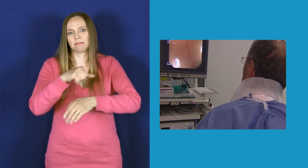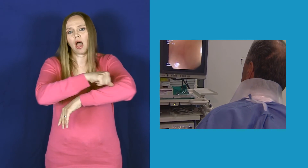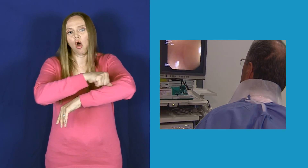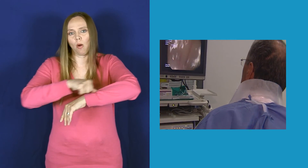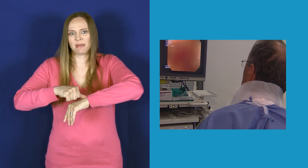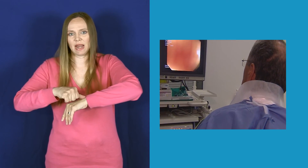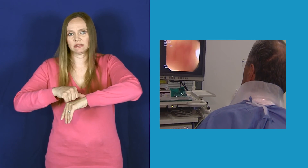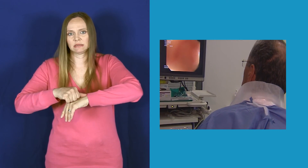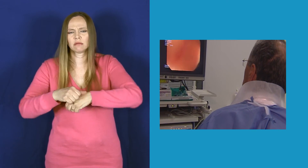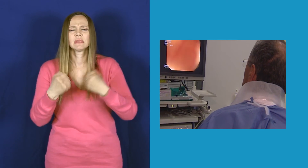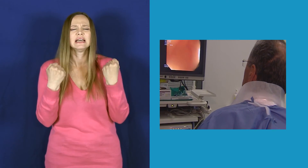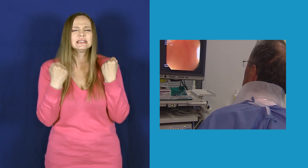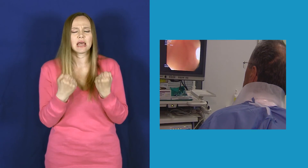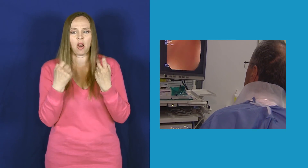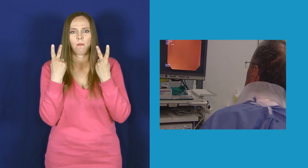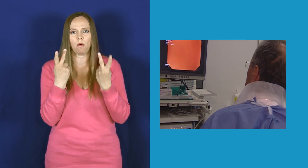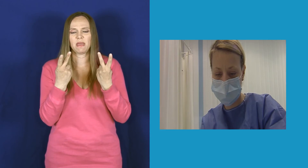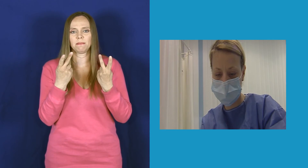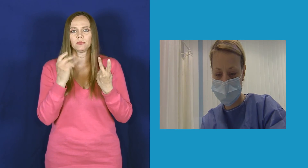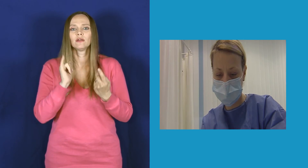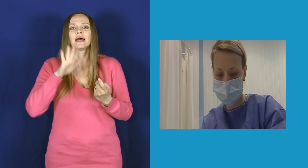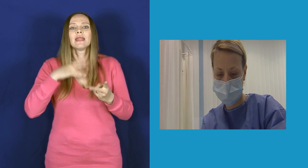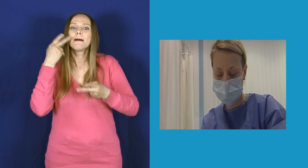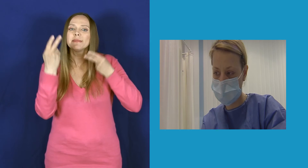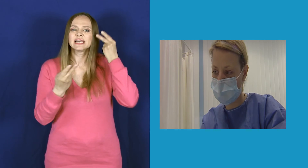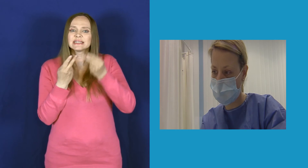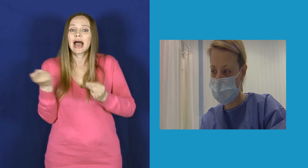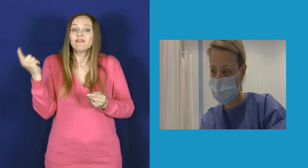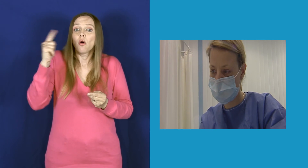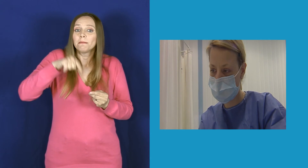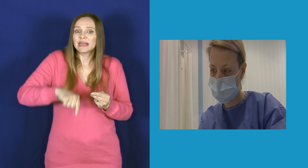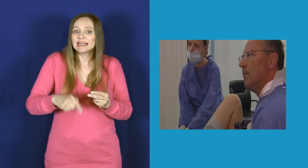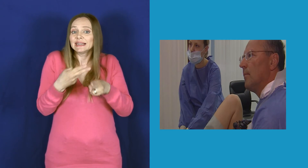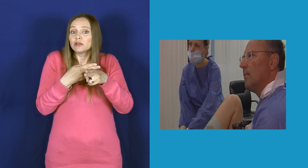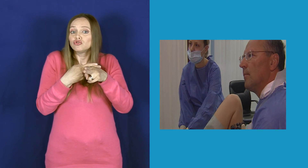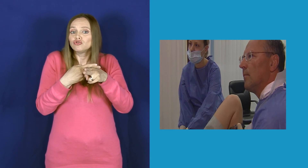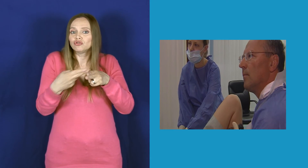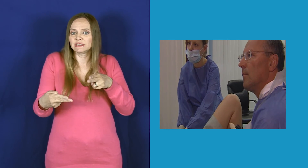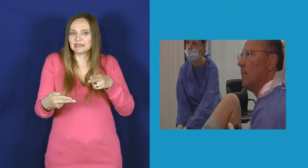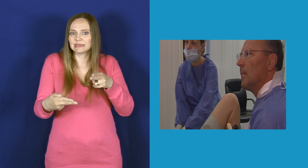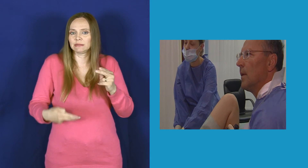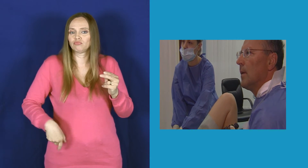Zelo pomembno je, da na preiskavo pridete s čistim črevesom, da ne pride do zapletov.